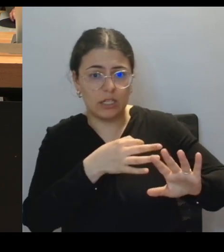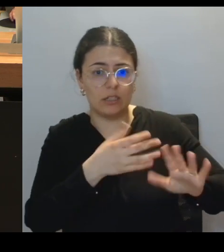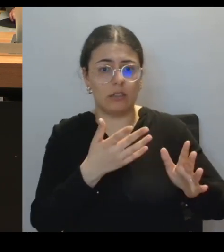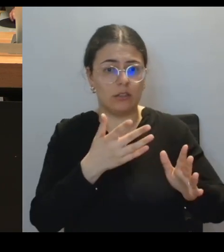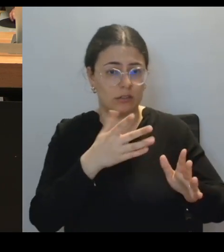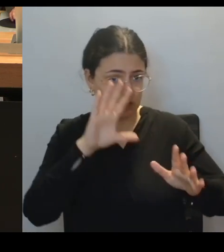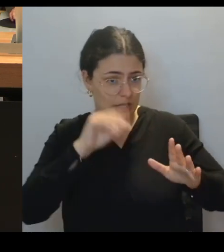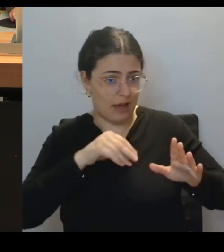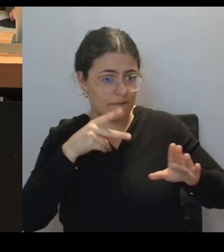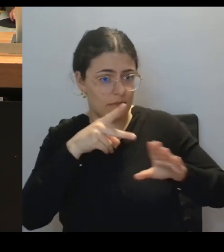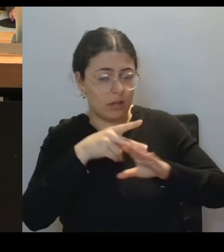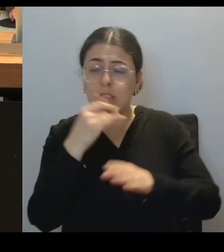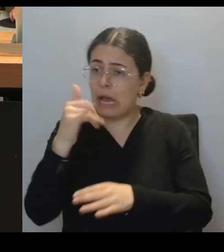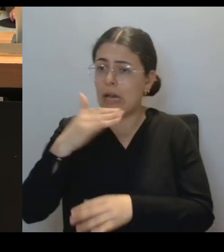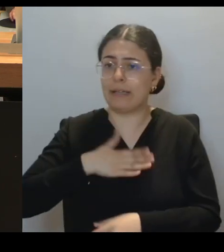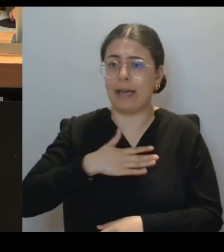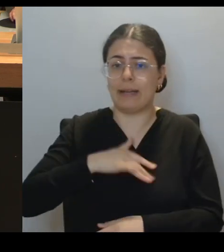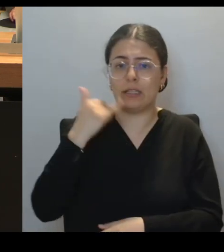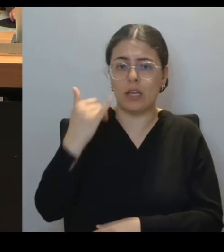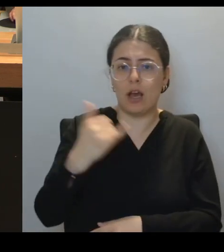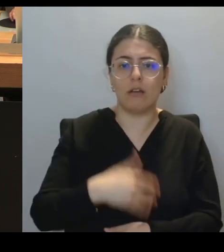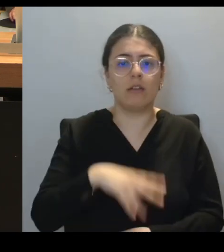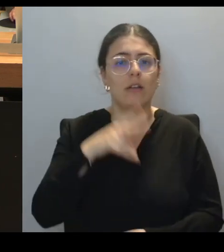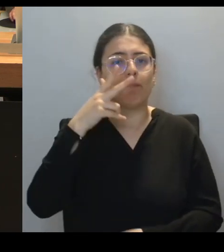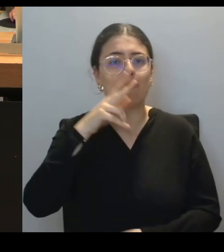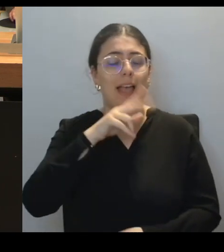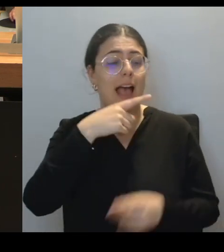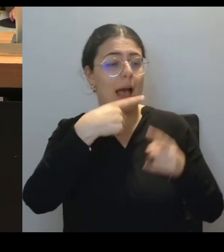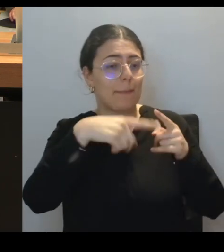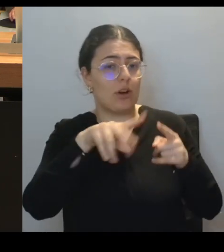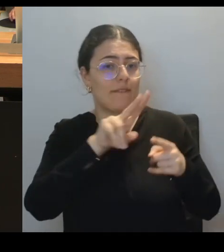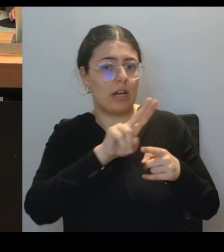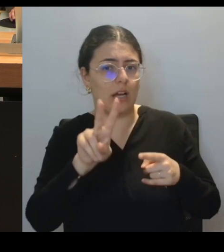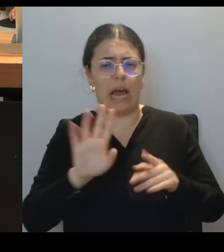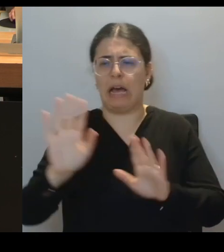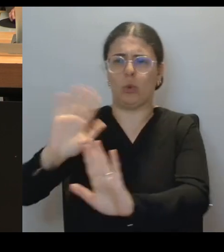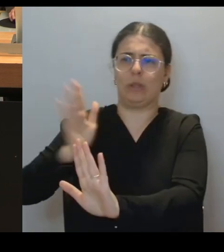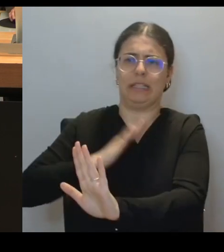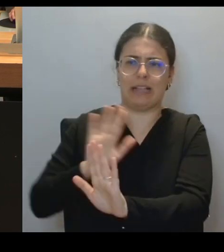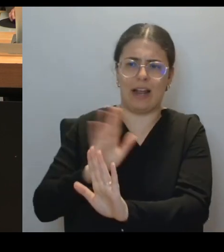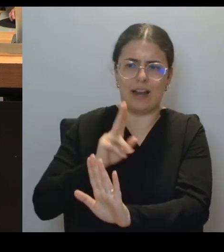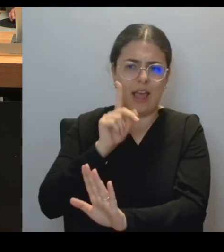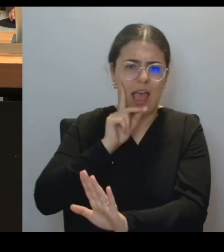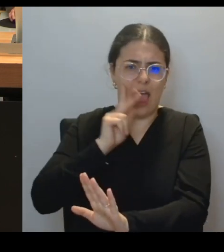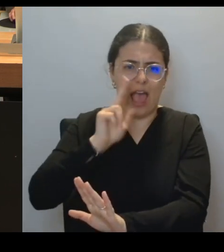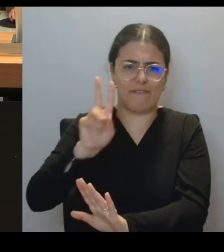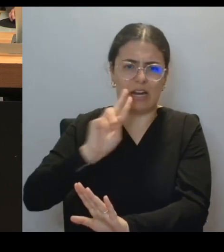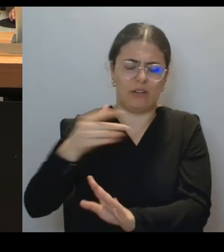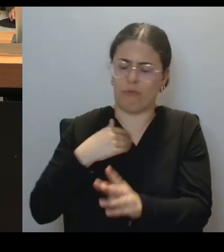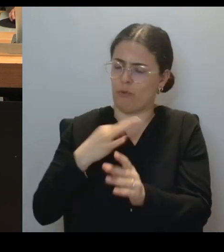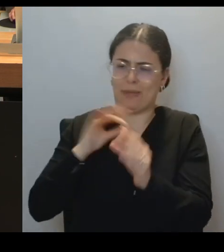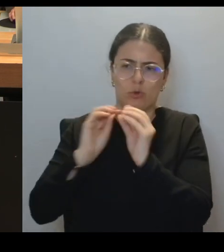dann lieber doch nicht. Es wird ein bisschen kompliziert. Also ich kann nur sagen, Sie wollen Gucken Sie ins Atomgesetz.